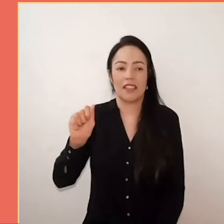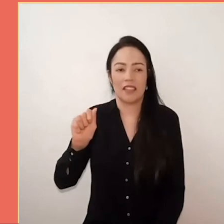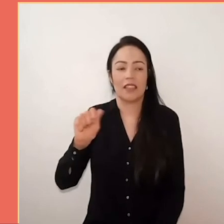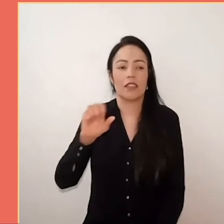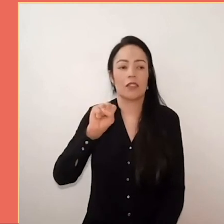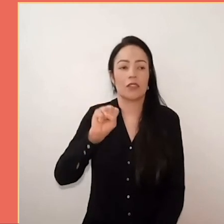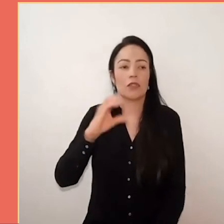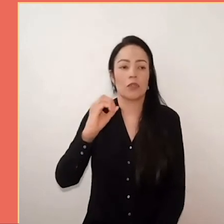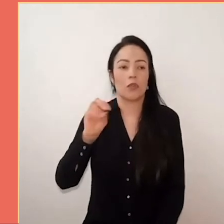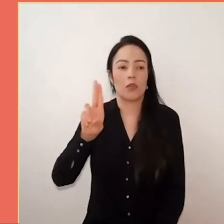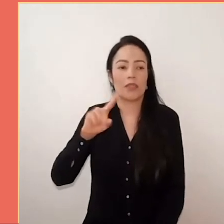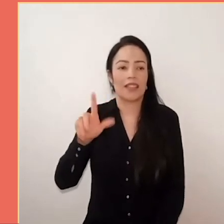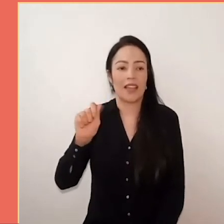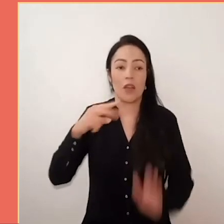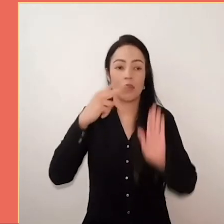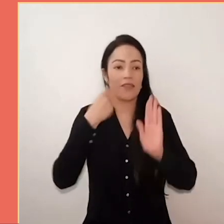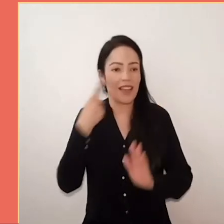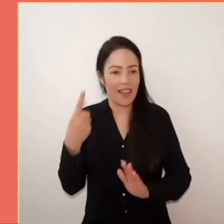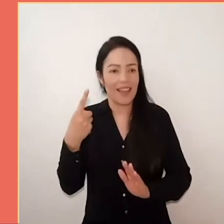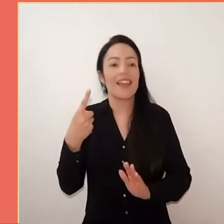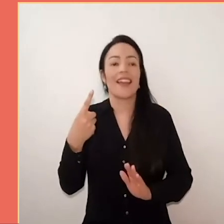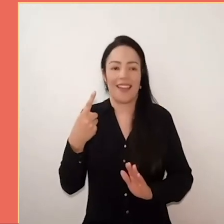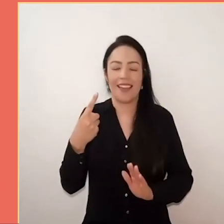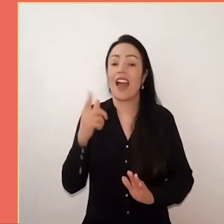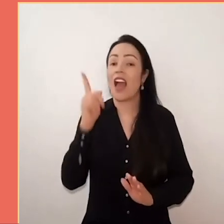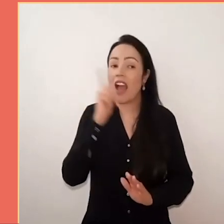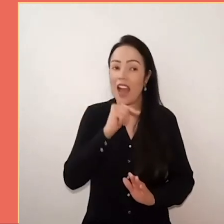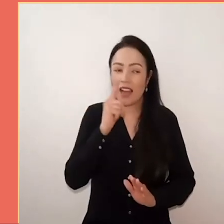É esse livro aqui, estou terminando, "Águas da Cabaça",